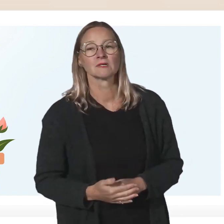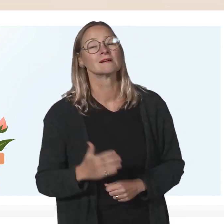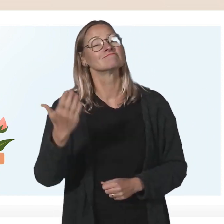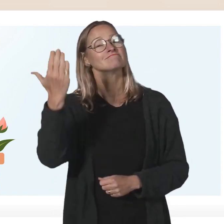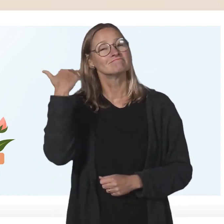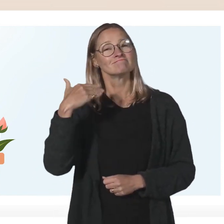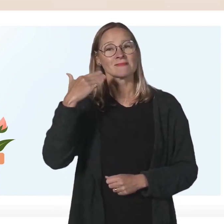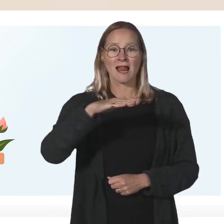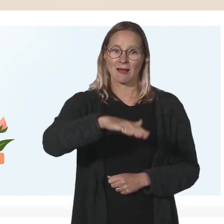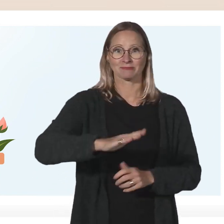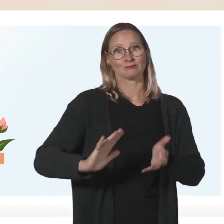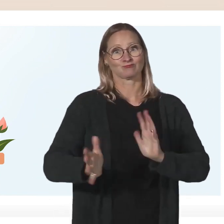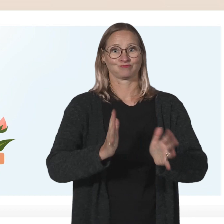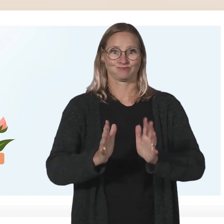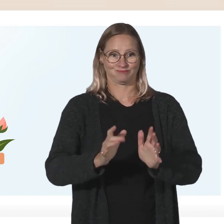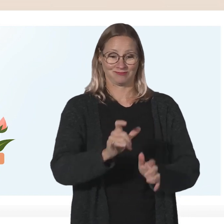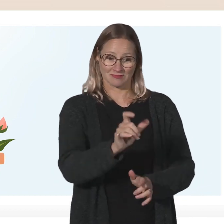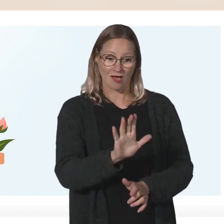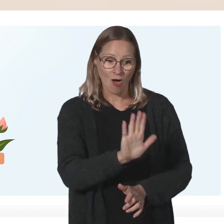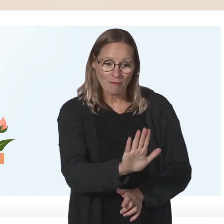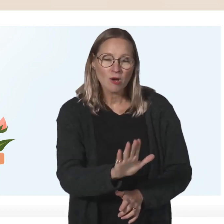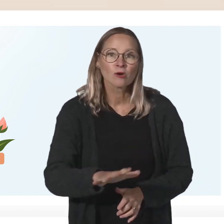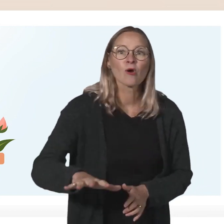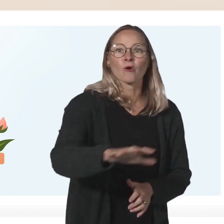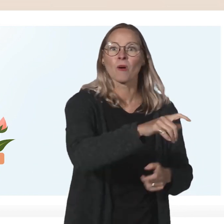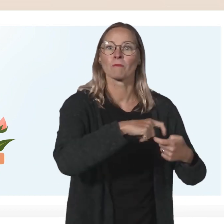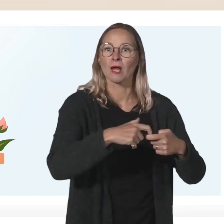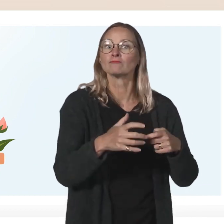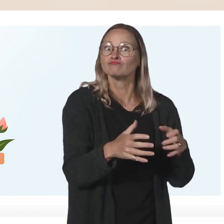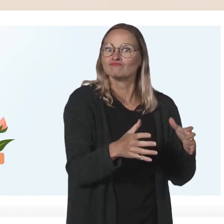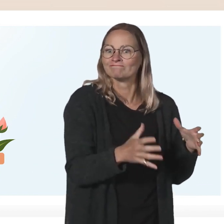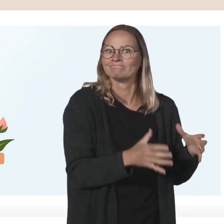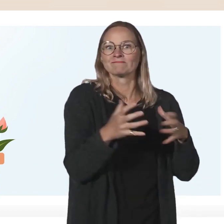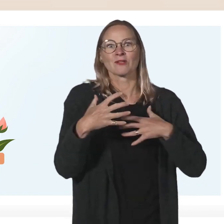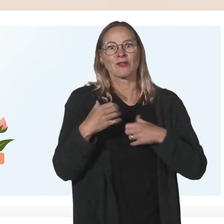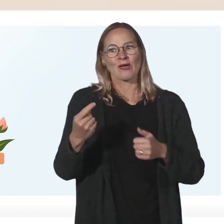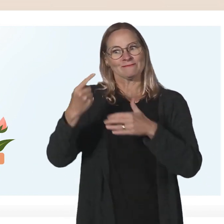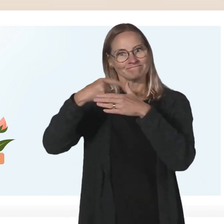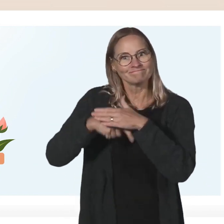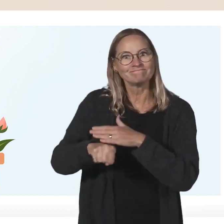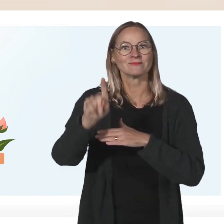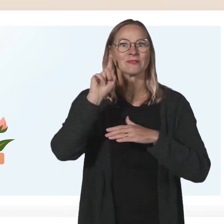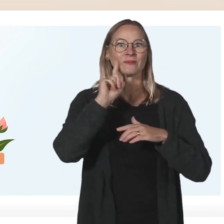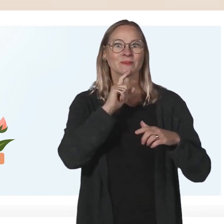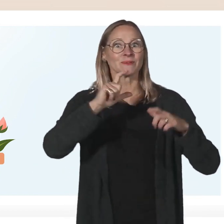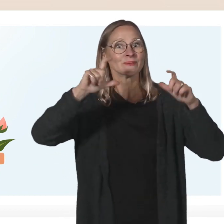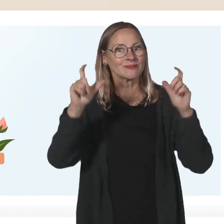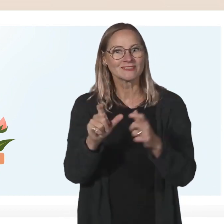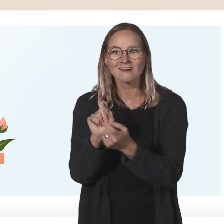Aiemmin viittovan lapsen koko perhe rohkeni tulla yhdistykselle -